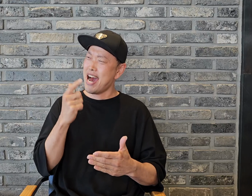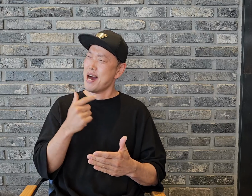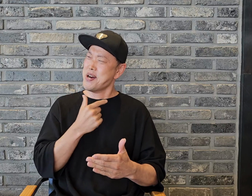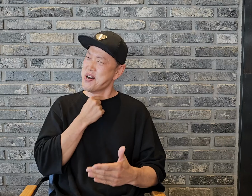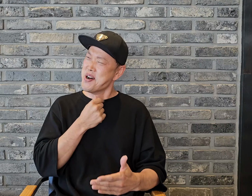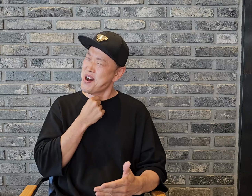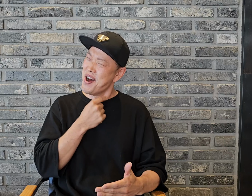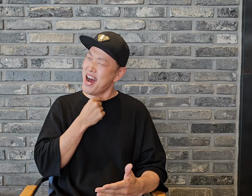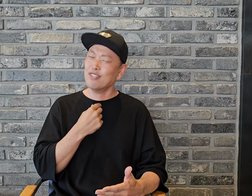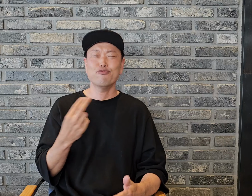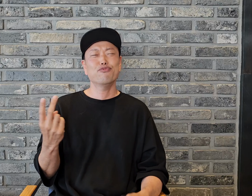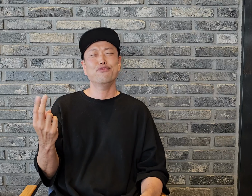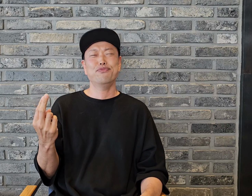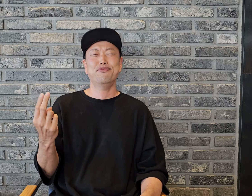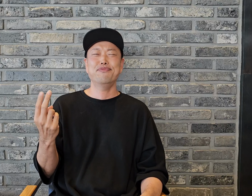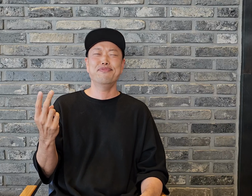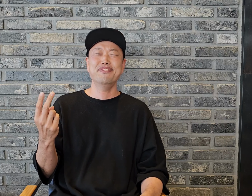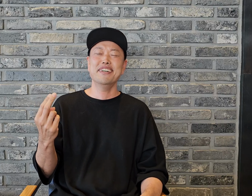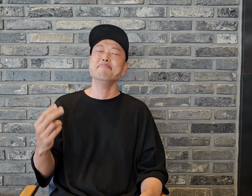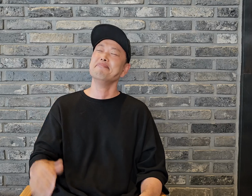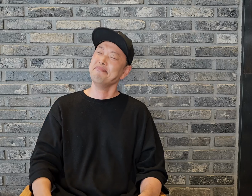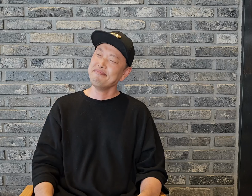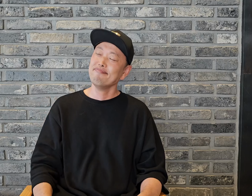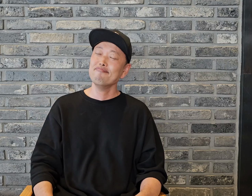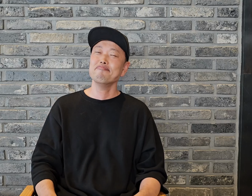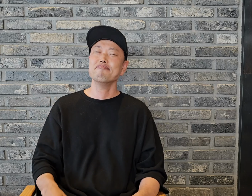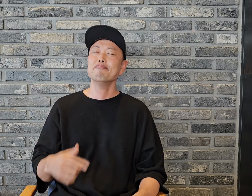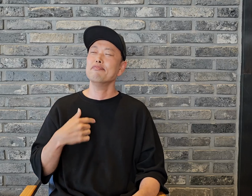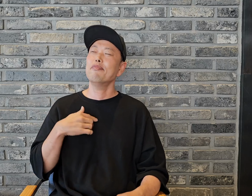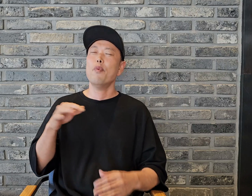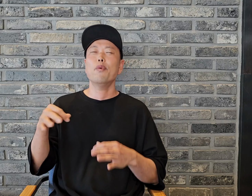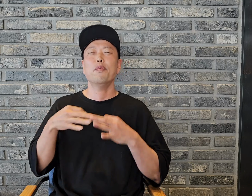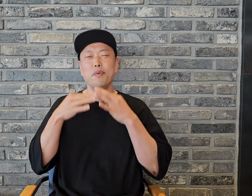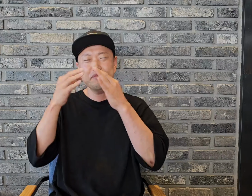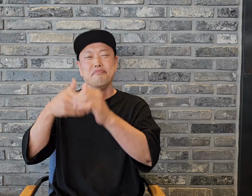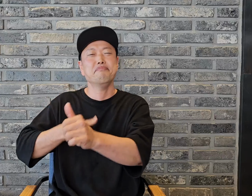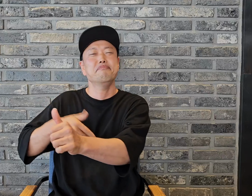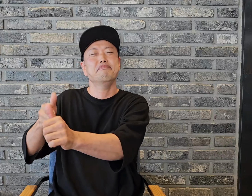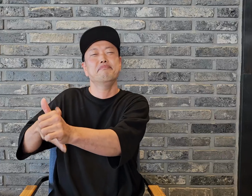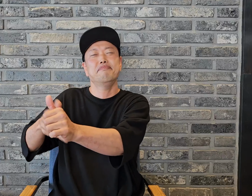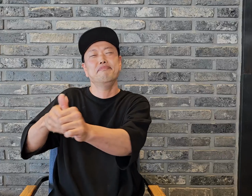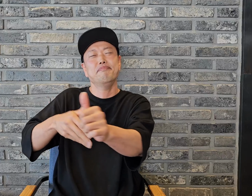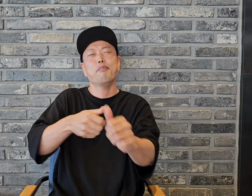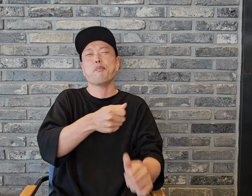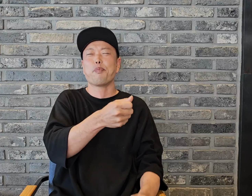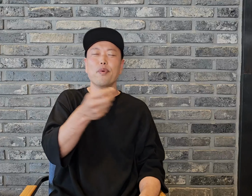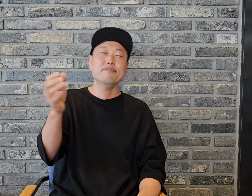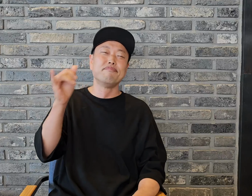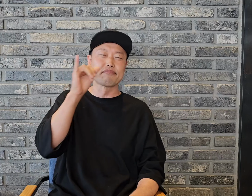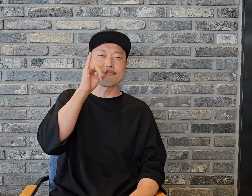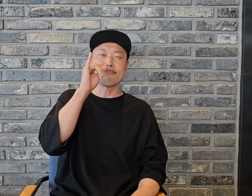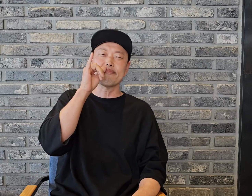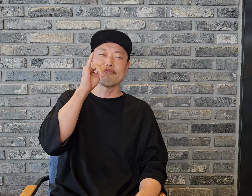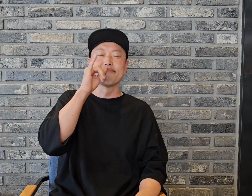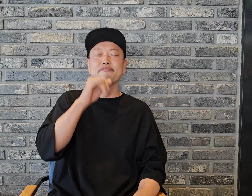o que quieren emularme. Ja ja. Son varias las personas que me han pedido que les ayude.